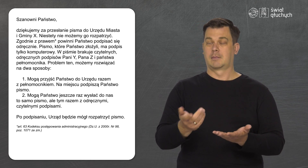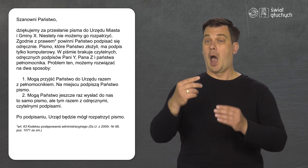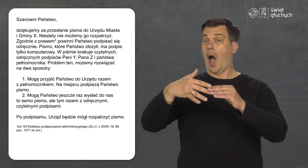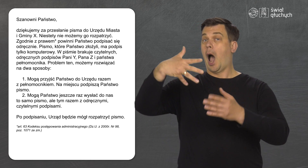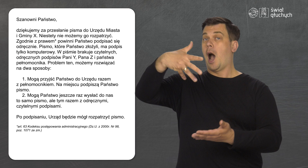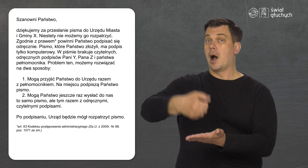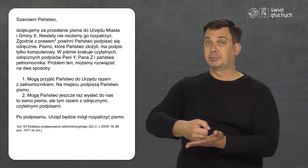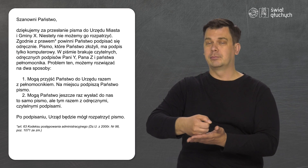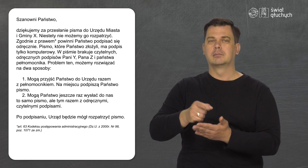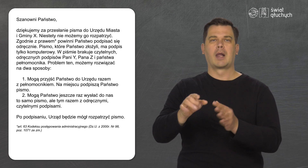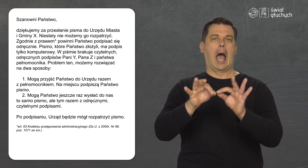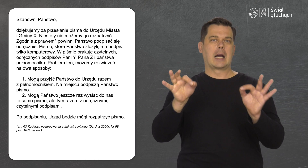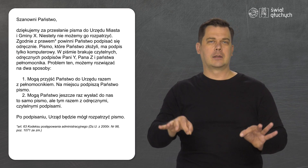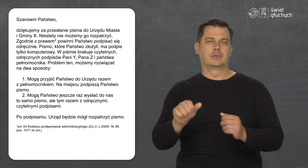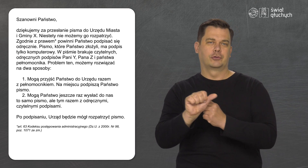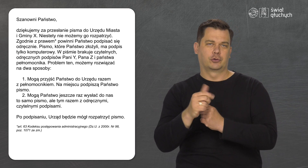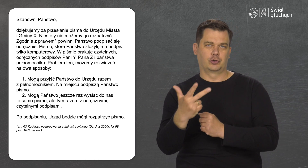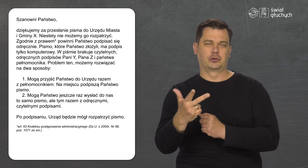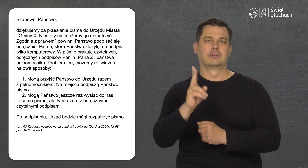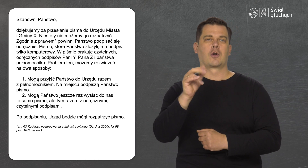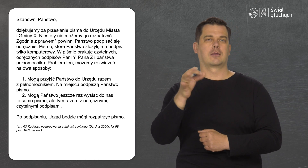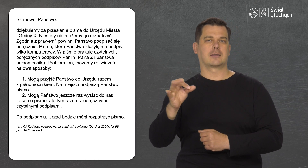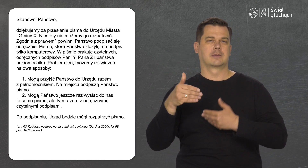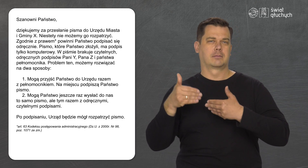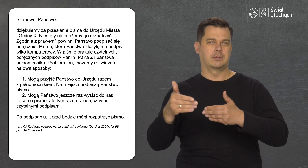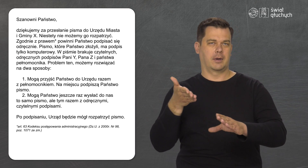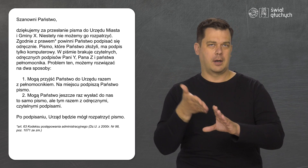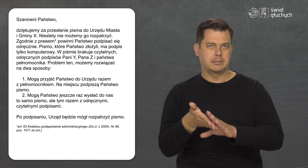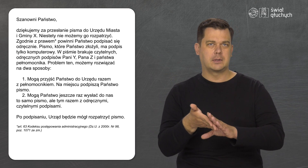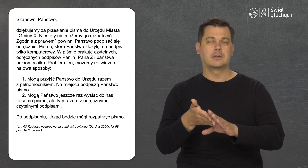*art. 63 Kodeksu postępowania administracyjnego